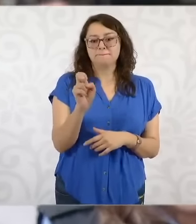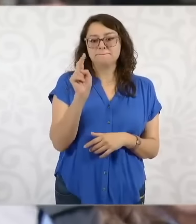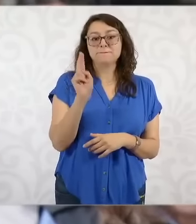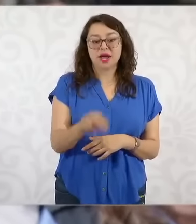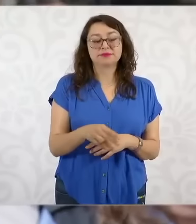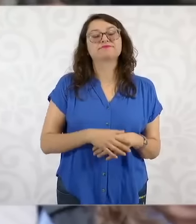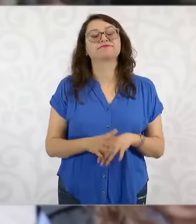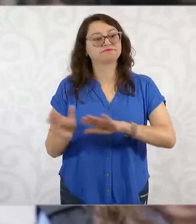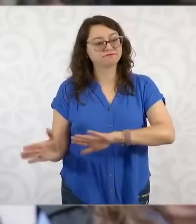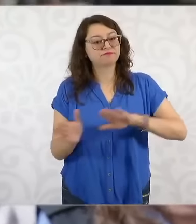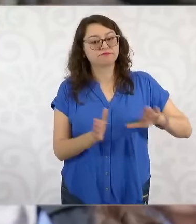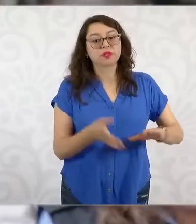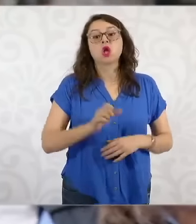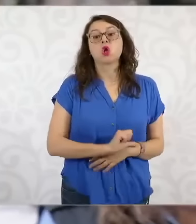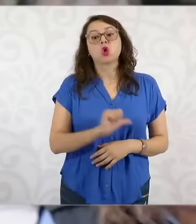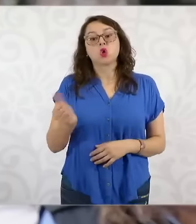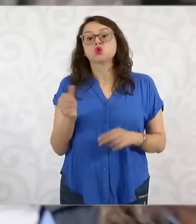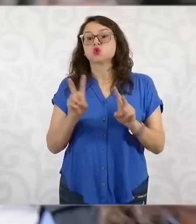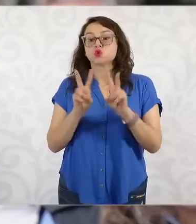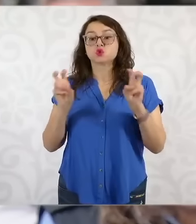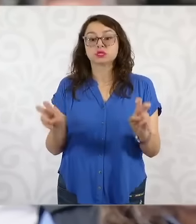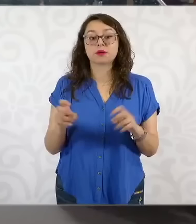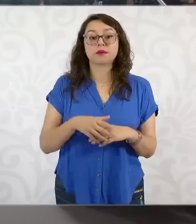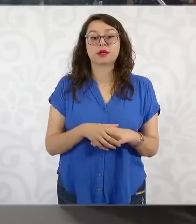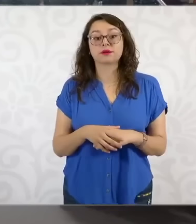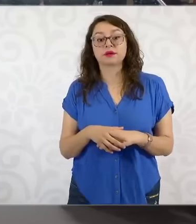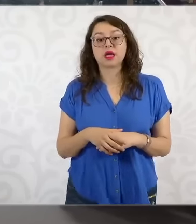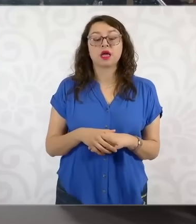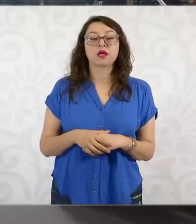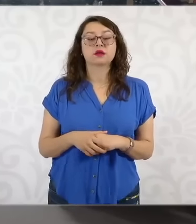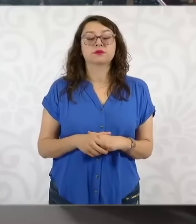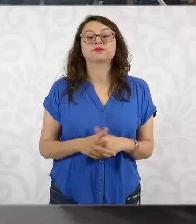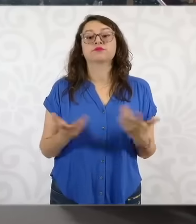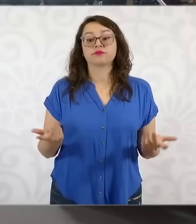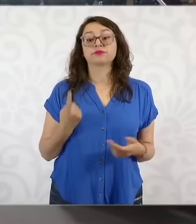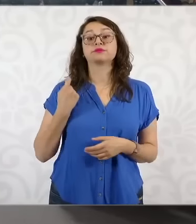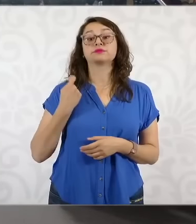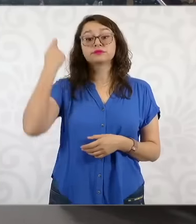En otro tema, presidenta, eh pues nos llegaron denuncias de trabajadores pensionados de petróleos